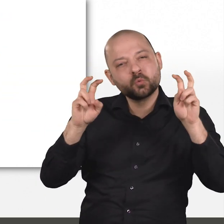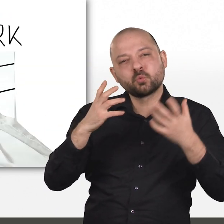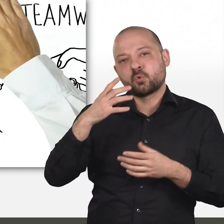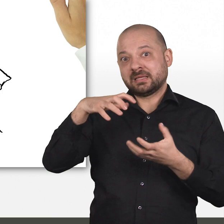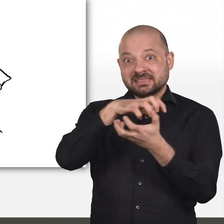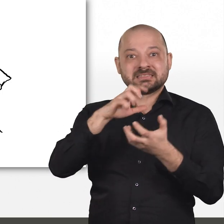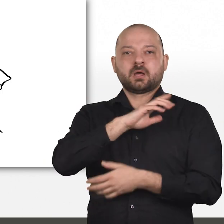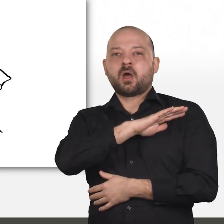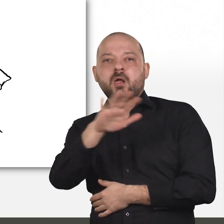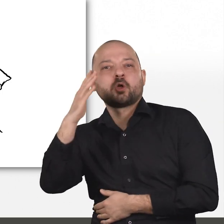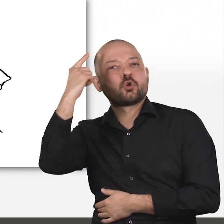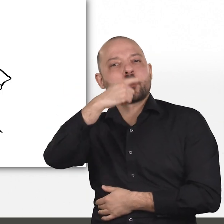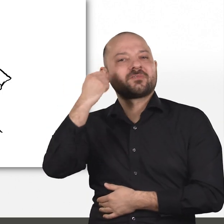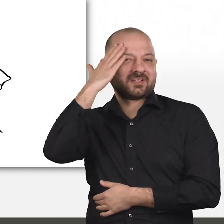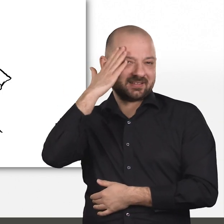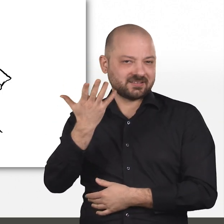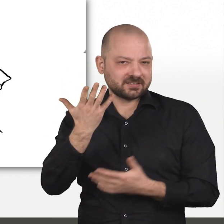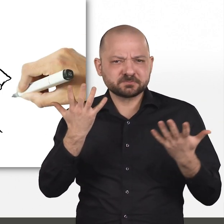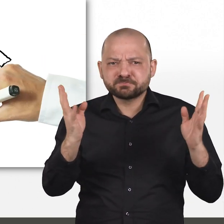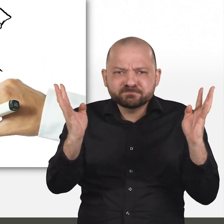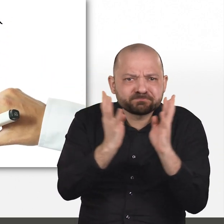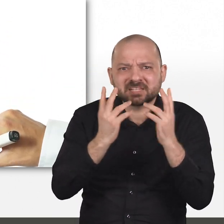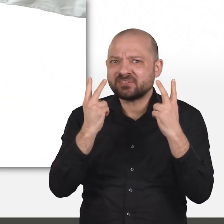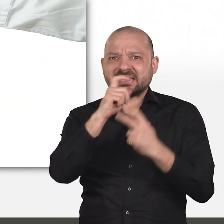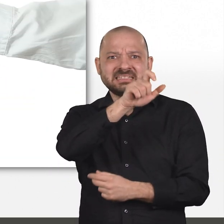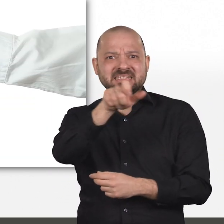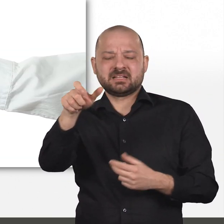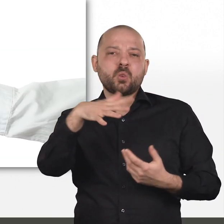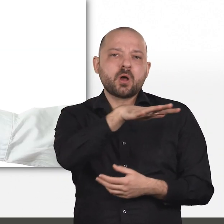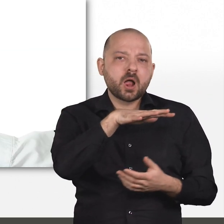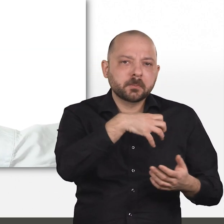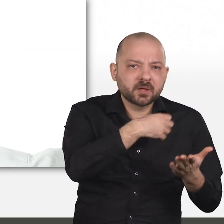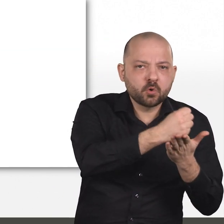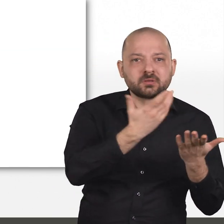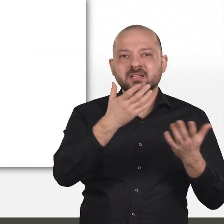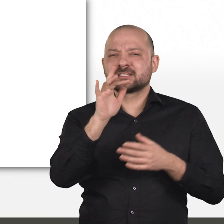Getreu dem Motto "In der Krise Köpfe kennen!" Wichtige Akteure wie lokale Behörden,